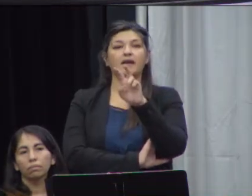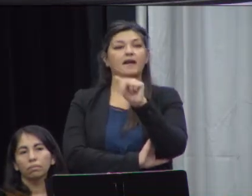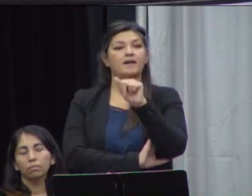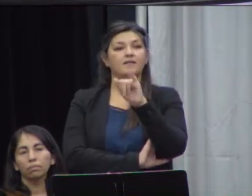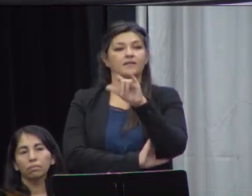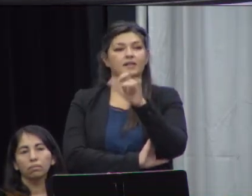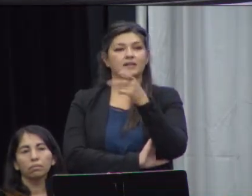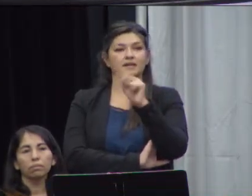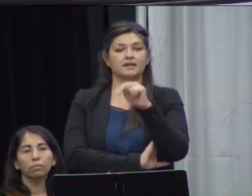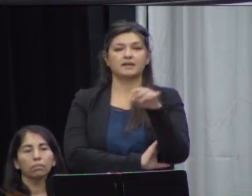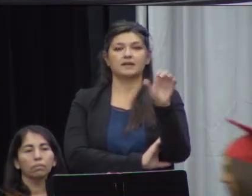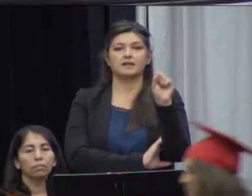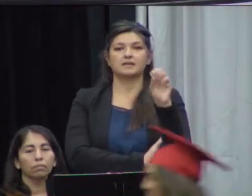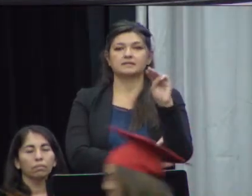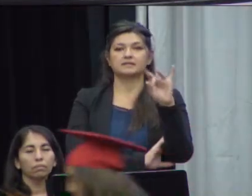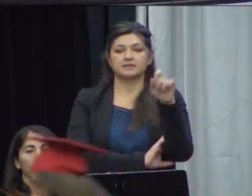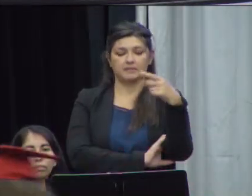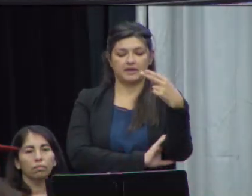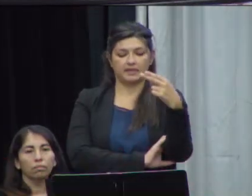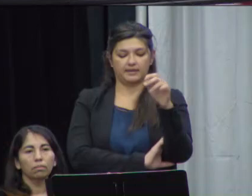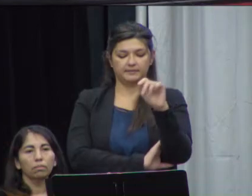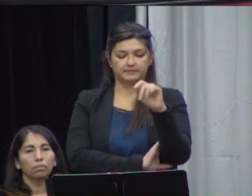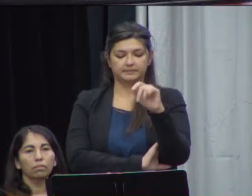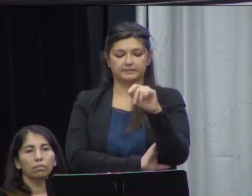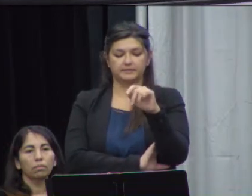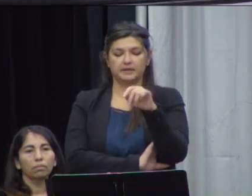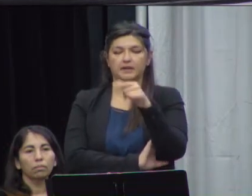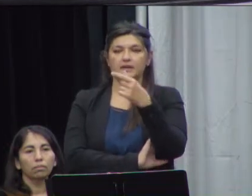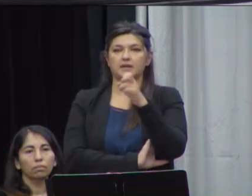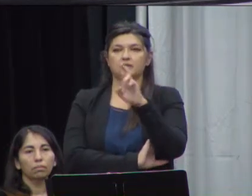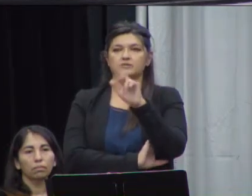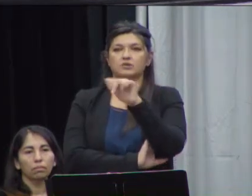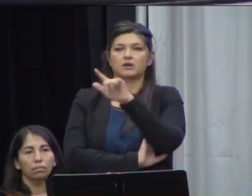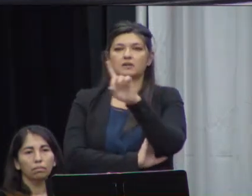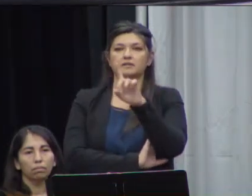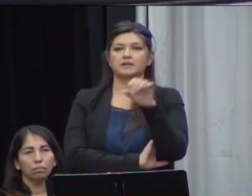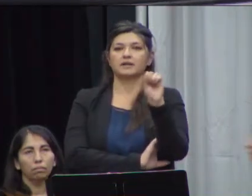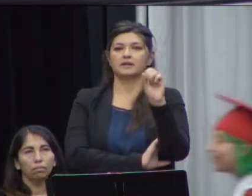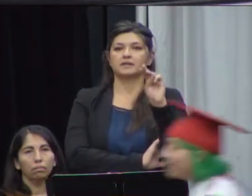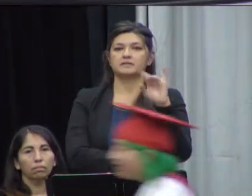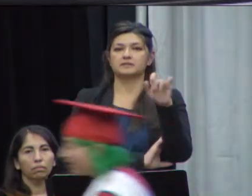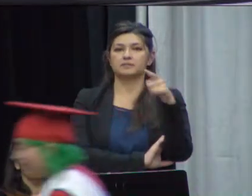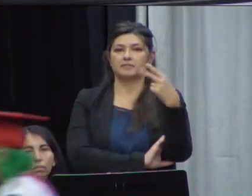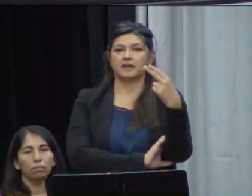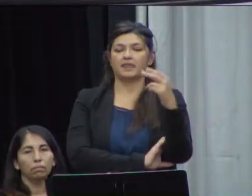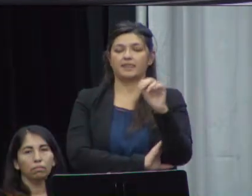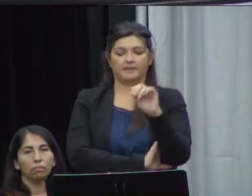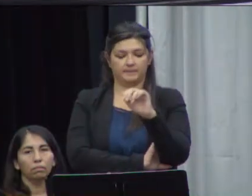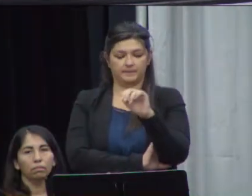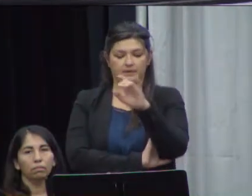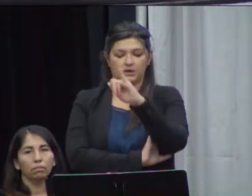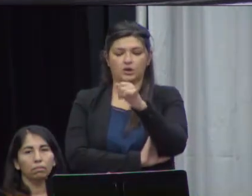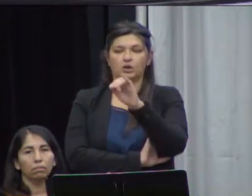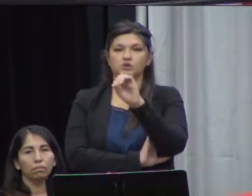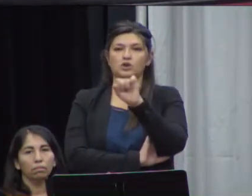(audience applauds) Gerald Smith. (audience applauds) Joseph Smith.